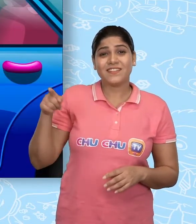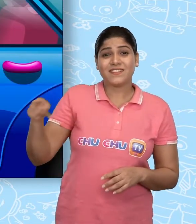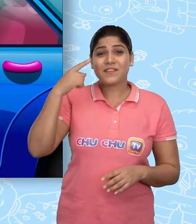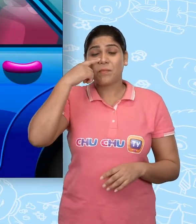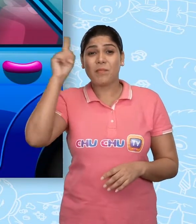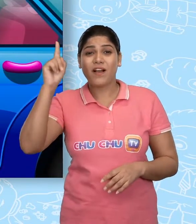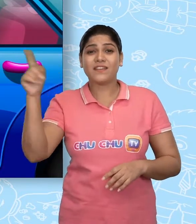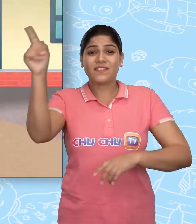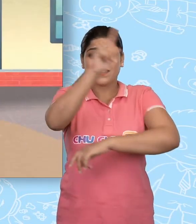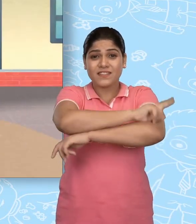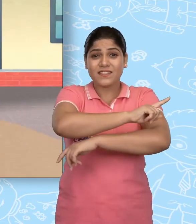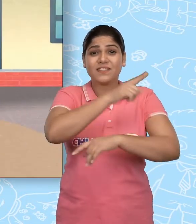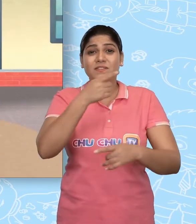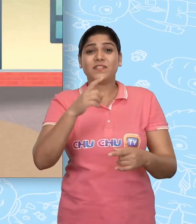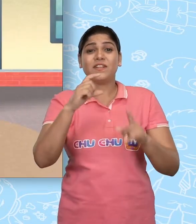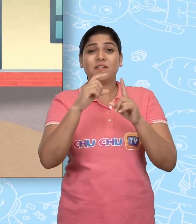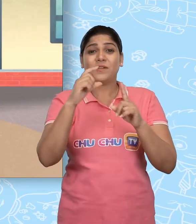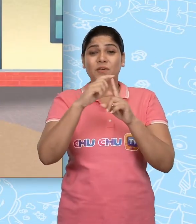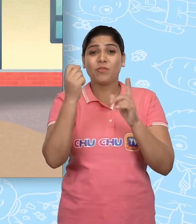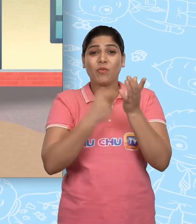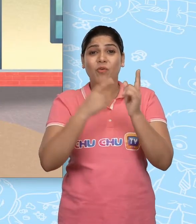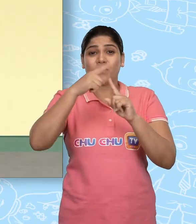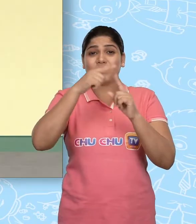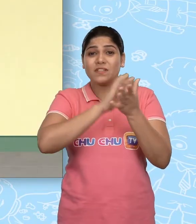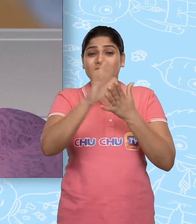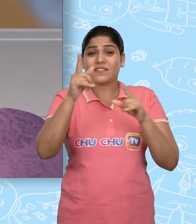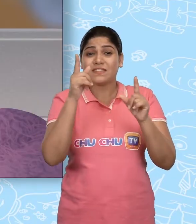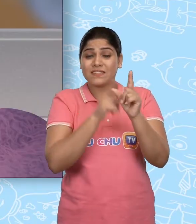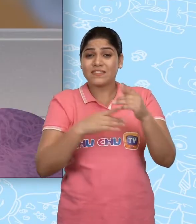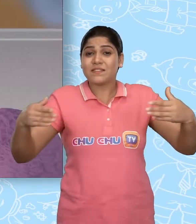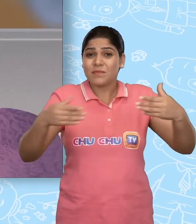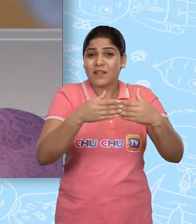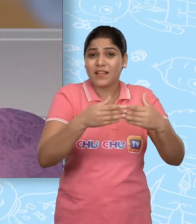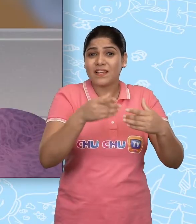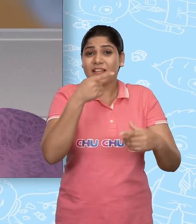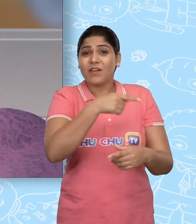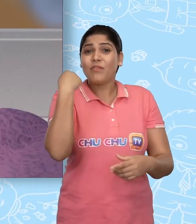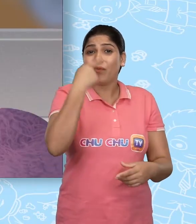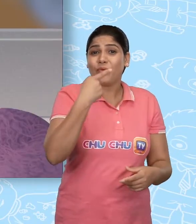Chika की माँ एक दिन Miss Dorothy से मिलने आईं। वो Chika की मनपसंद teacher थीं।